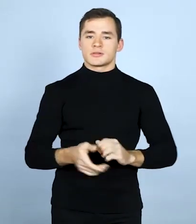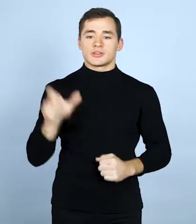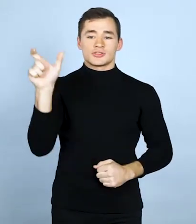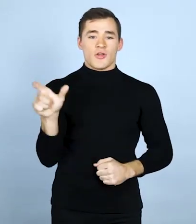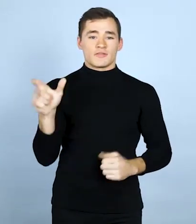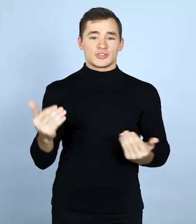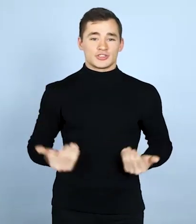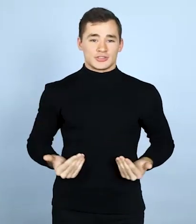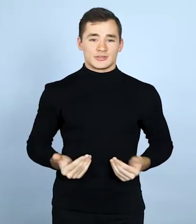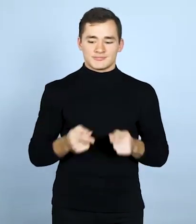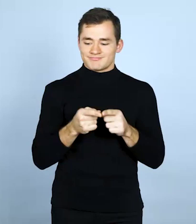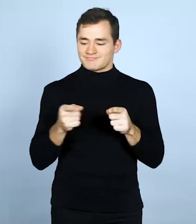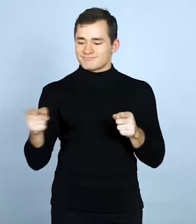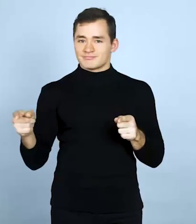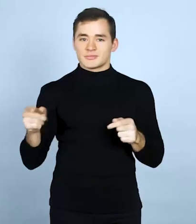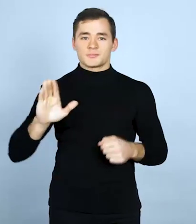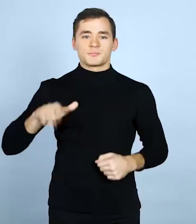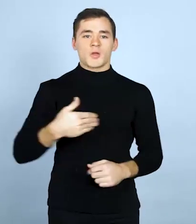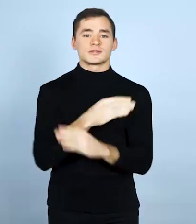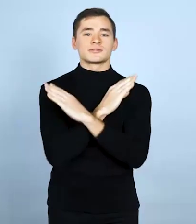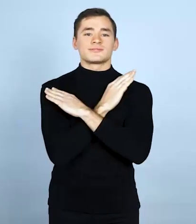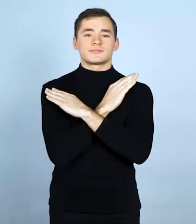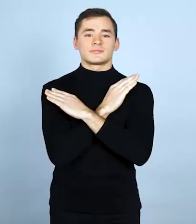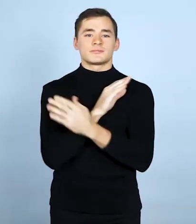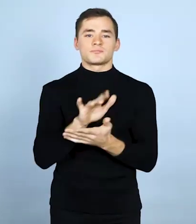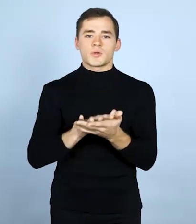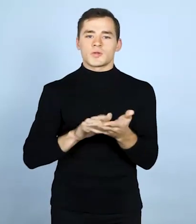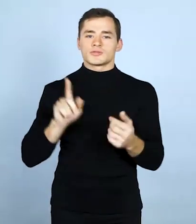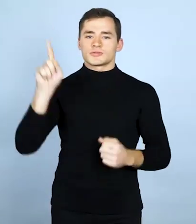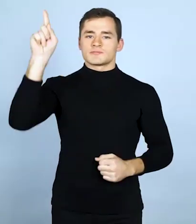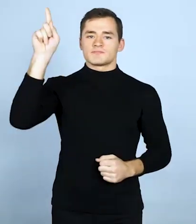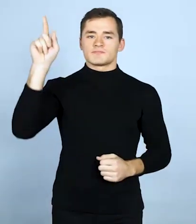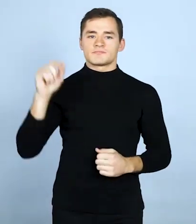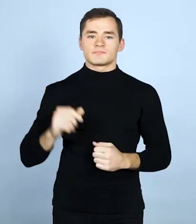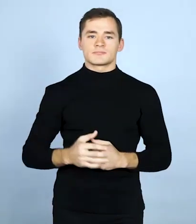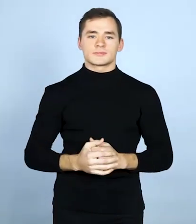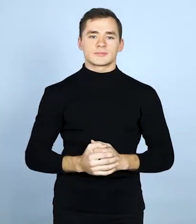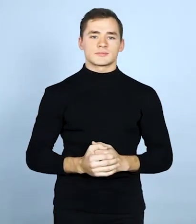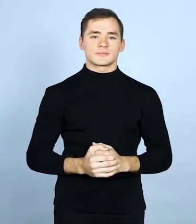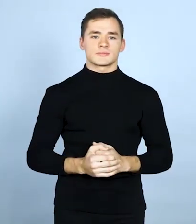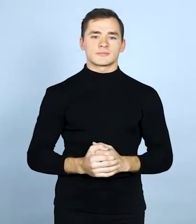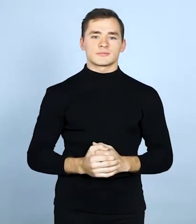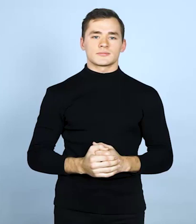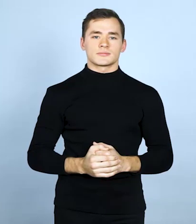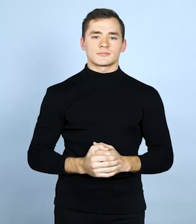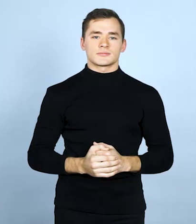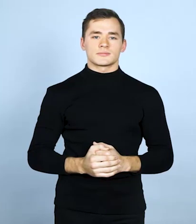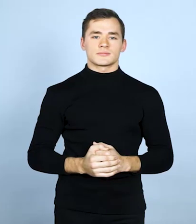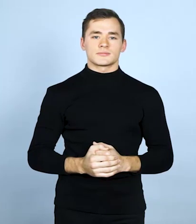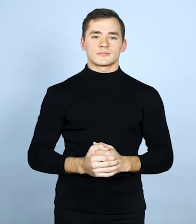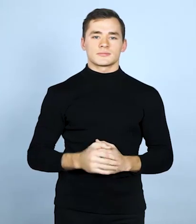за все человечество в конце мира.